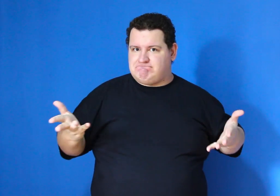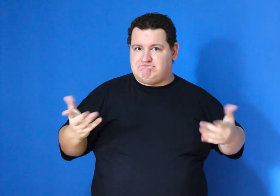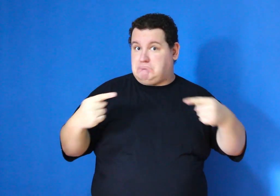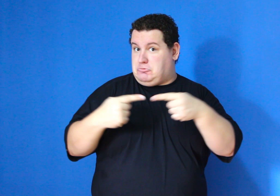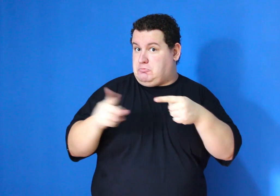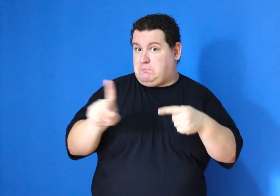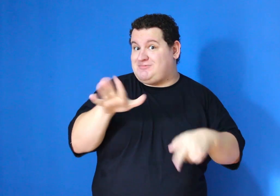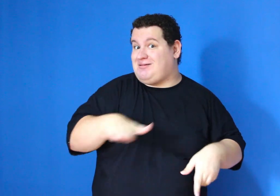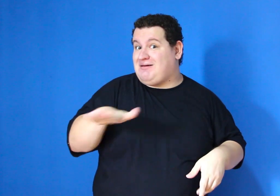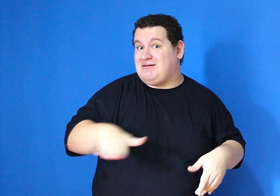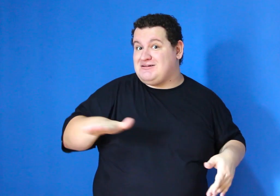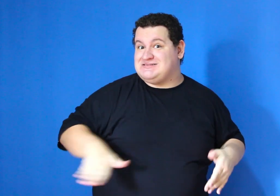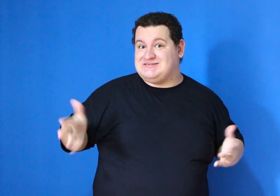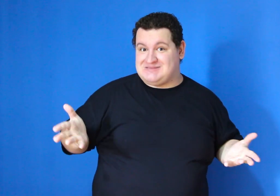Isso não é adequado para crianças.